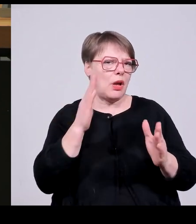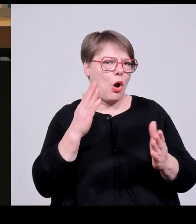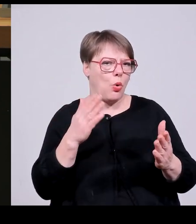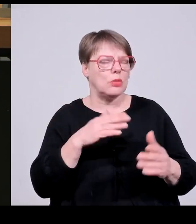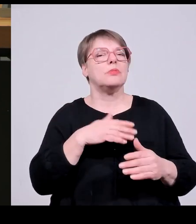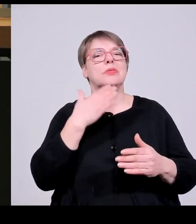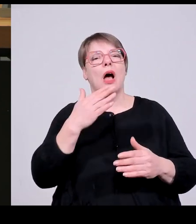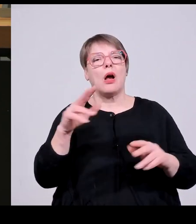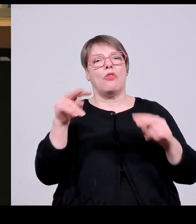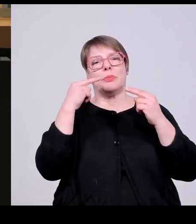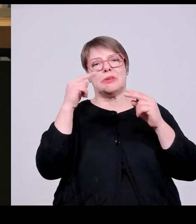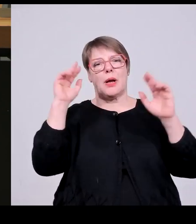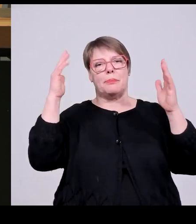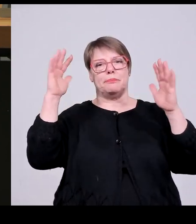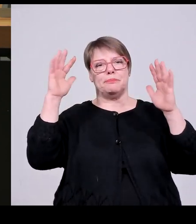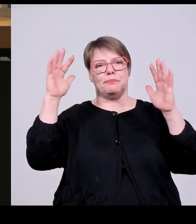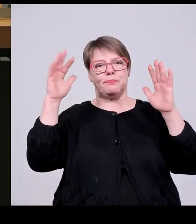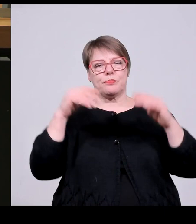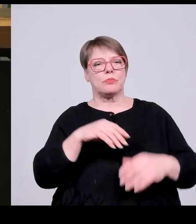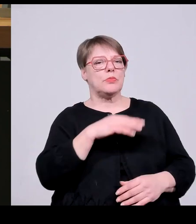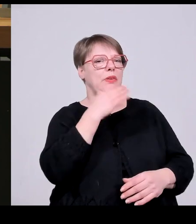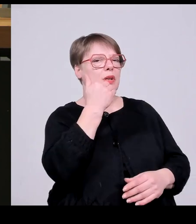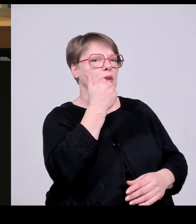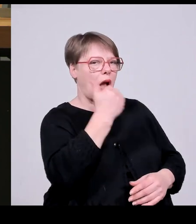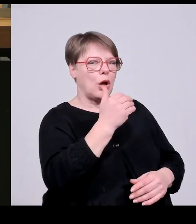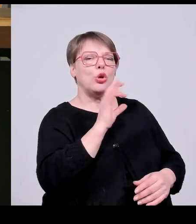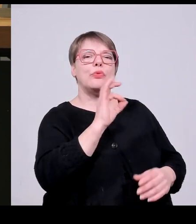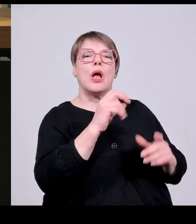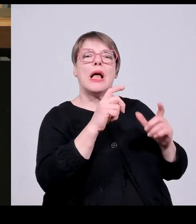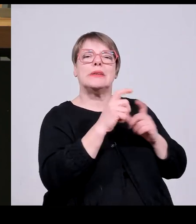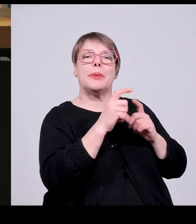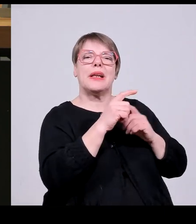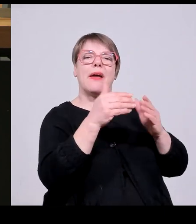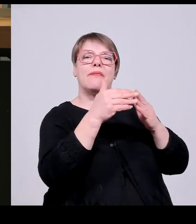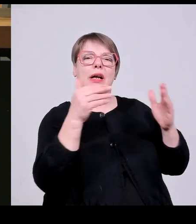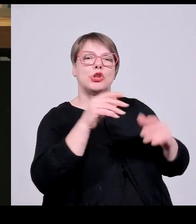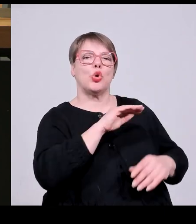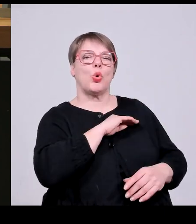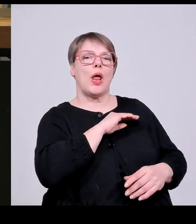musste, dicke bretter zu bohren. Liebe Kolleginnen und Kollegen! Der vorliegende Antrag für ein